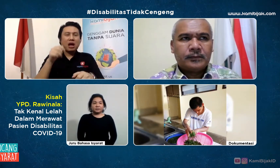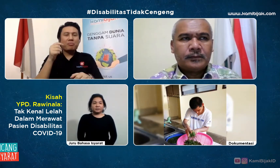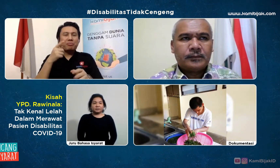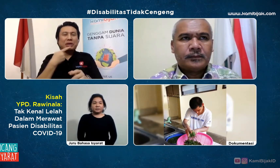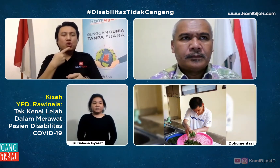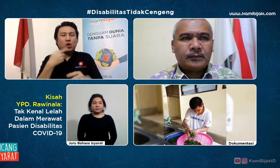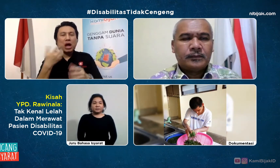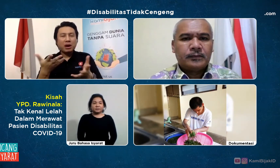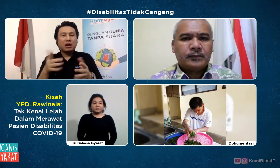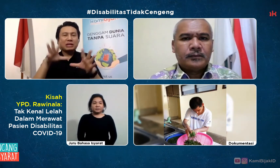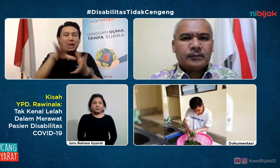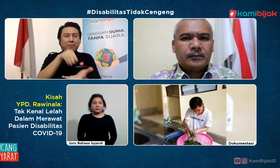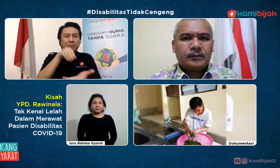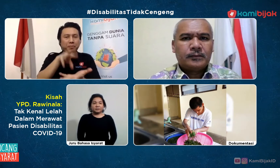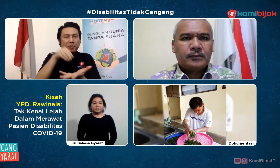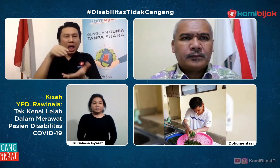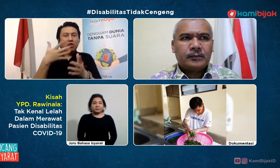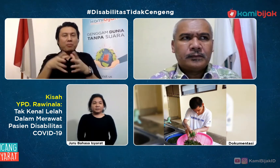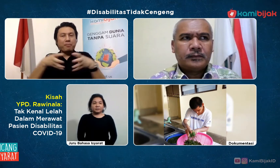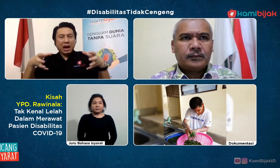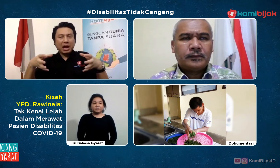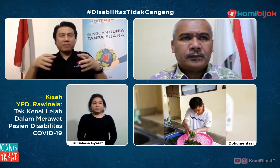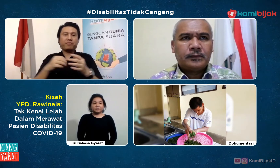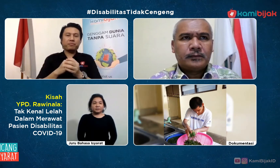sistem apa yang perlu diterapkan atau dikembangkan?